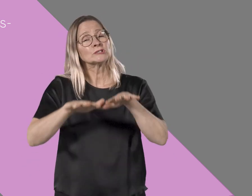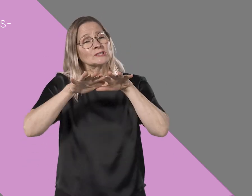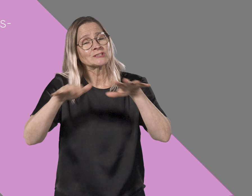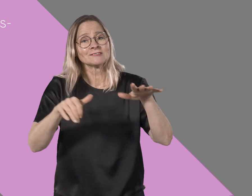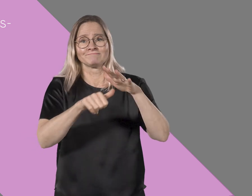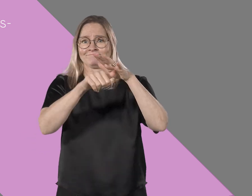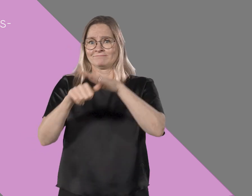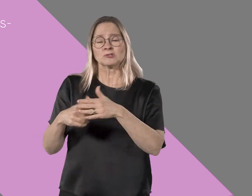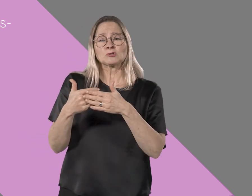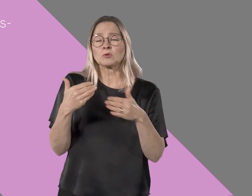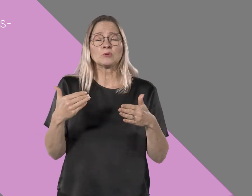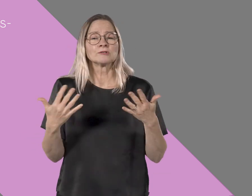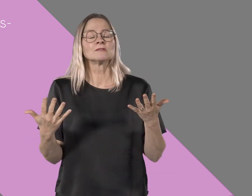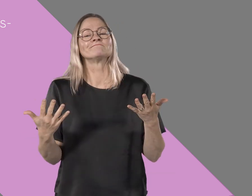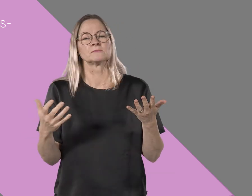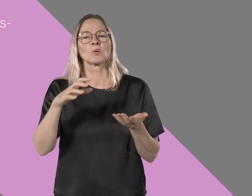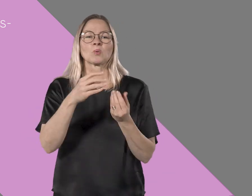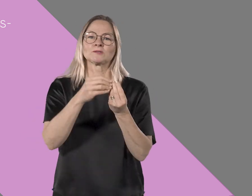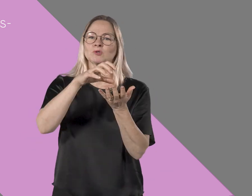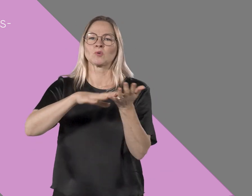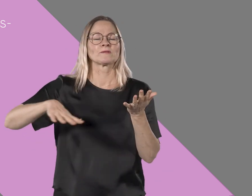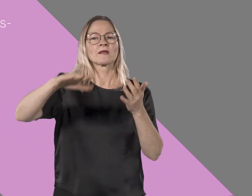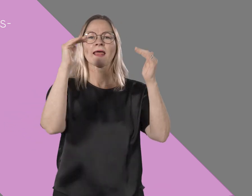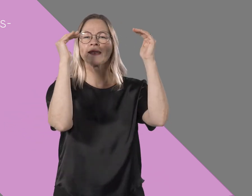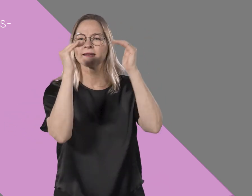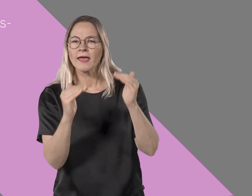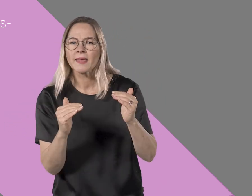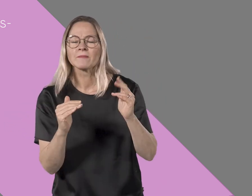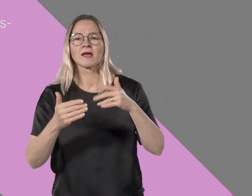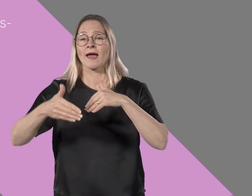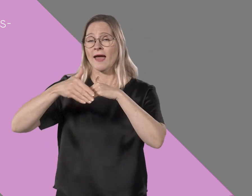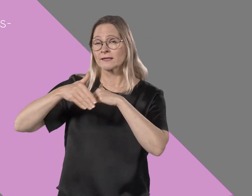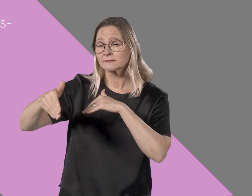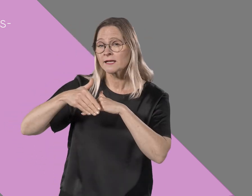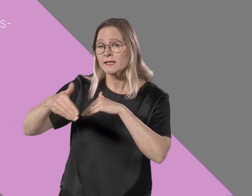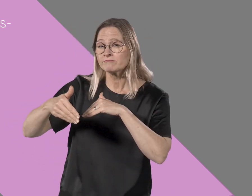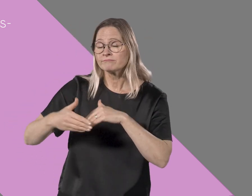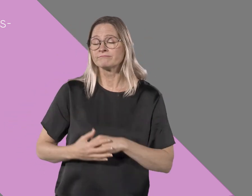Suuri osa syrjinnästä johtuu yhteiskunnan rakenteista ja vallitsevista asenteista.